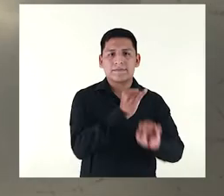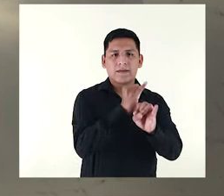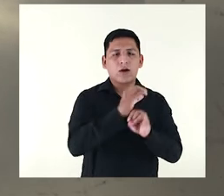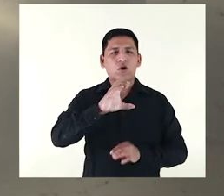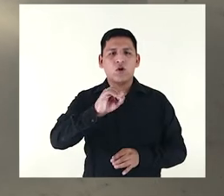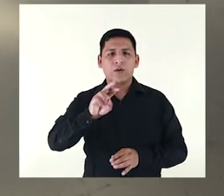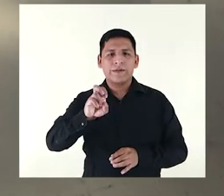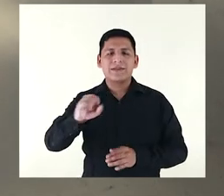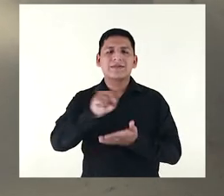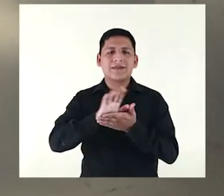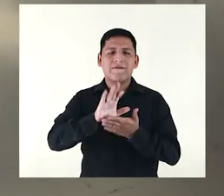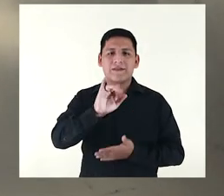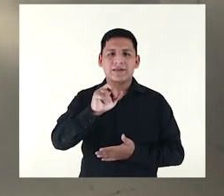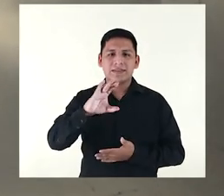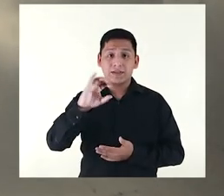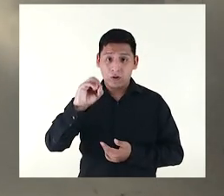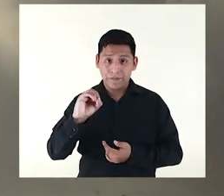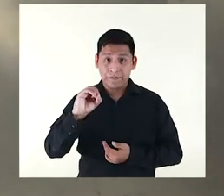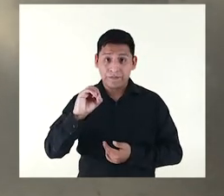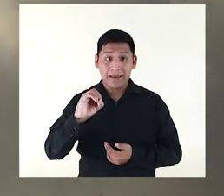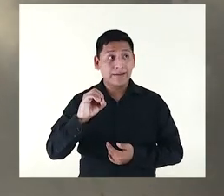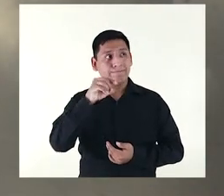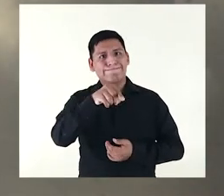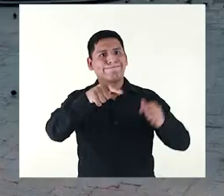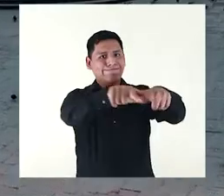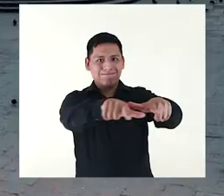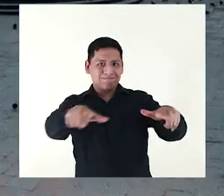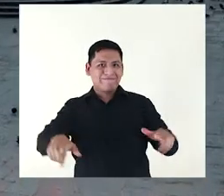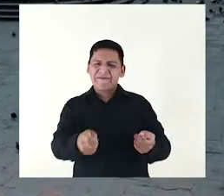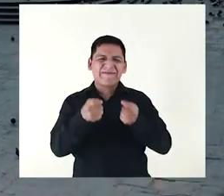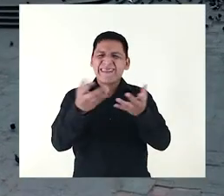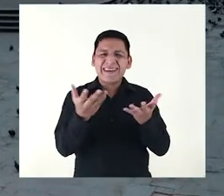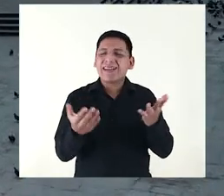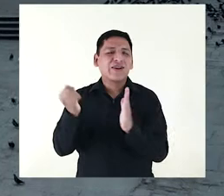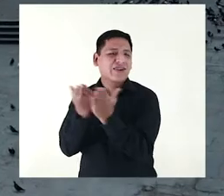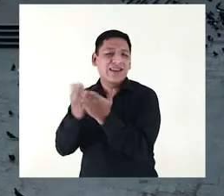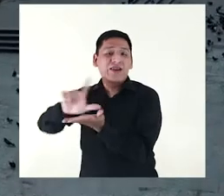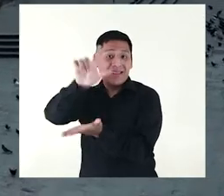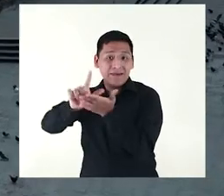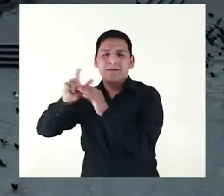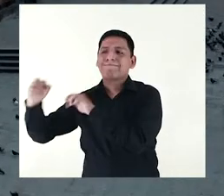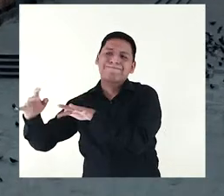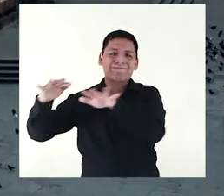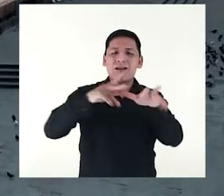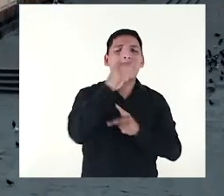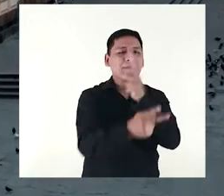Iglesia y Convento de San Francisco Este es uno de los lugares obligados que los colegios de Lima hacen visitar